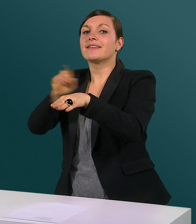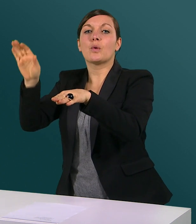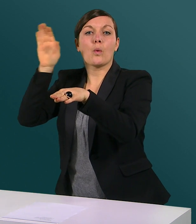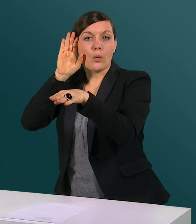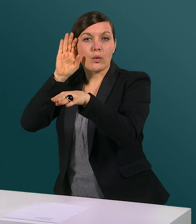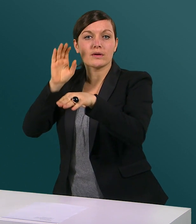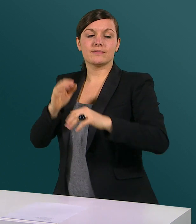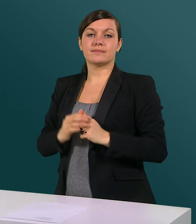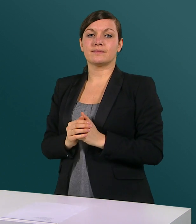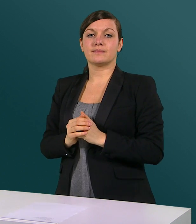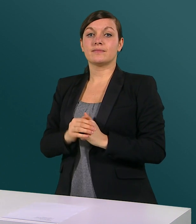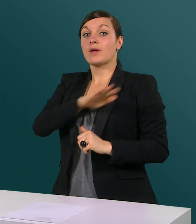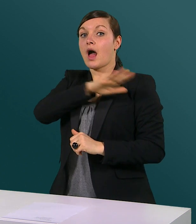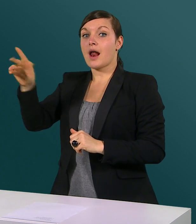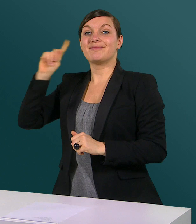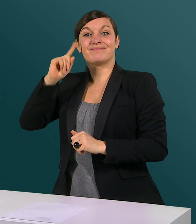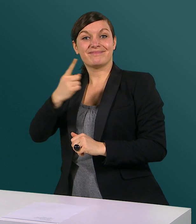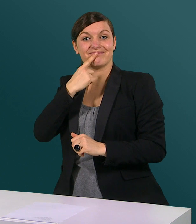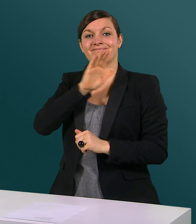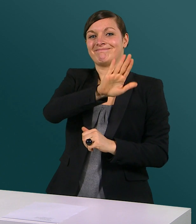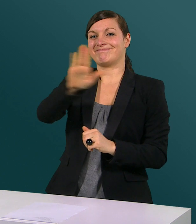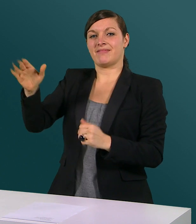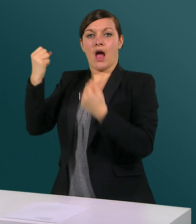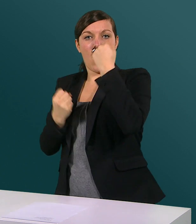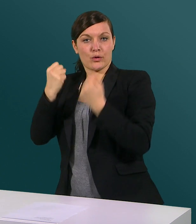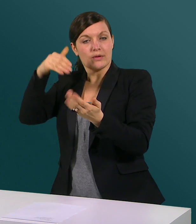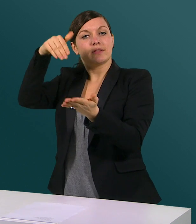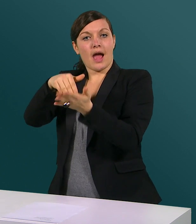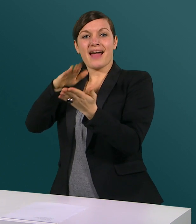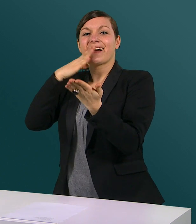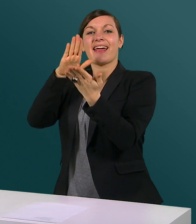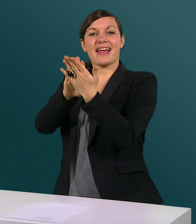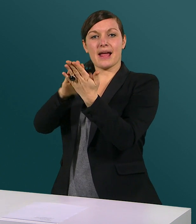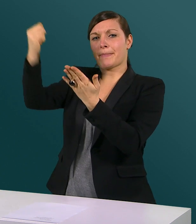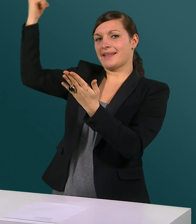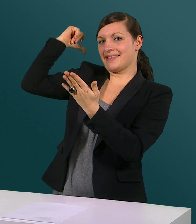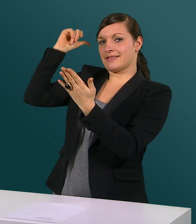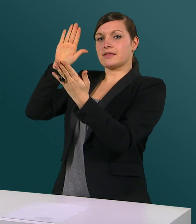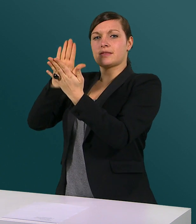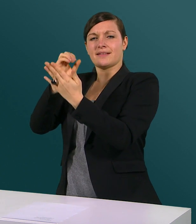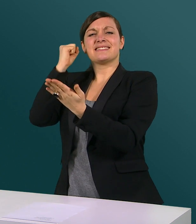kann das vorne nicht gehört werden. Alle gehörlosen Autofahrer haben hinten einen Kleber am Auto,